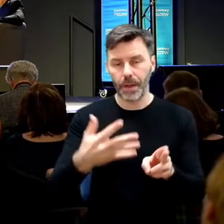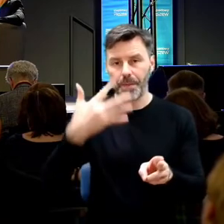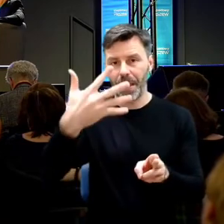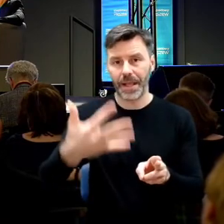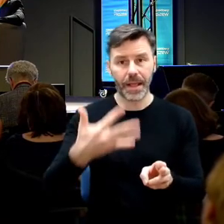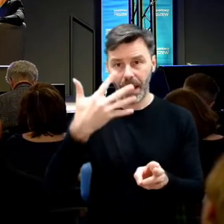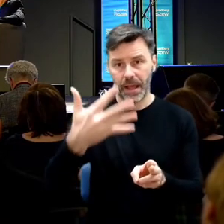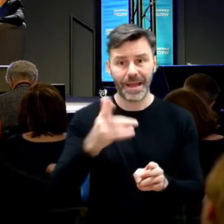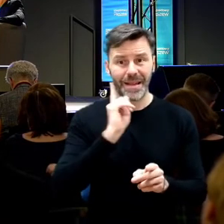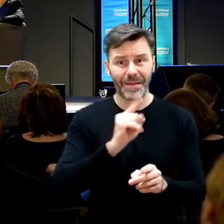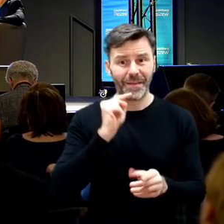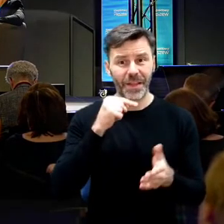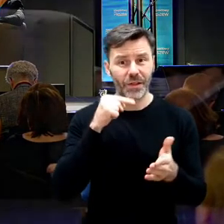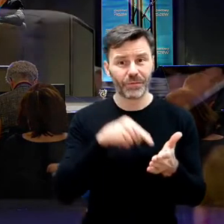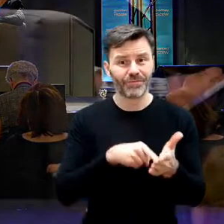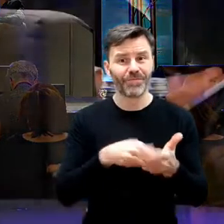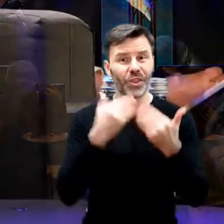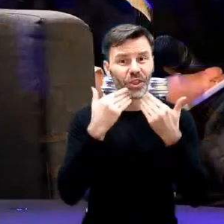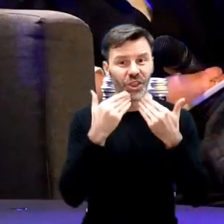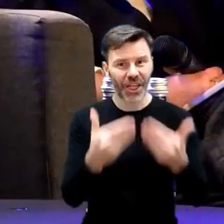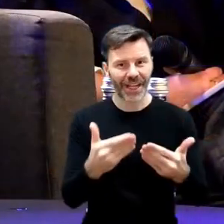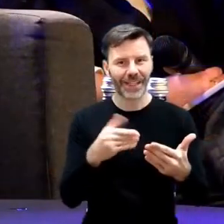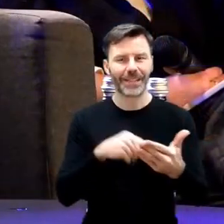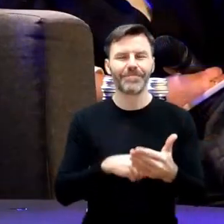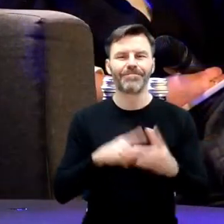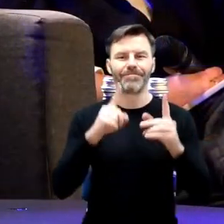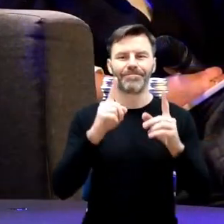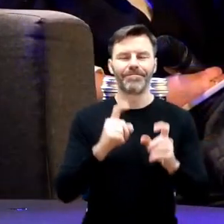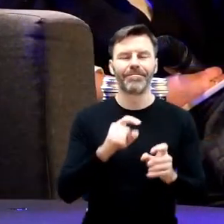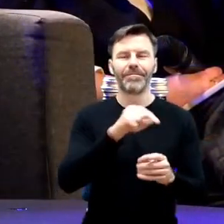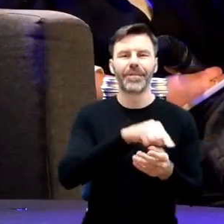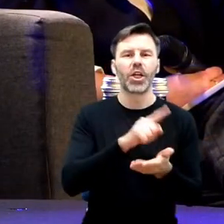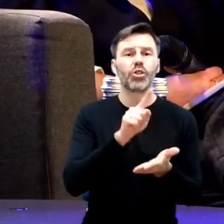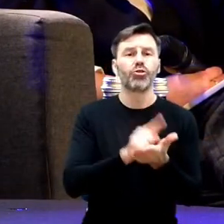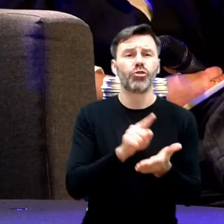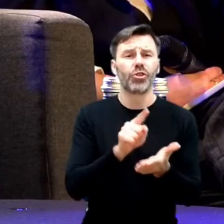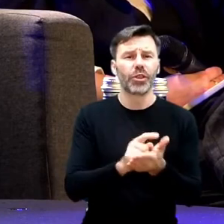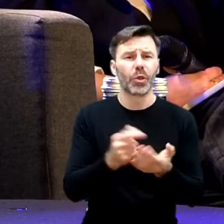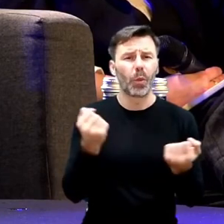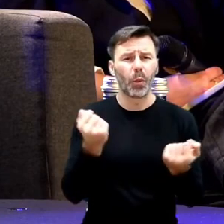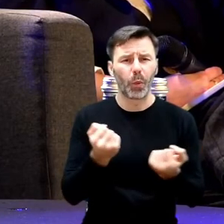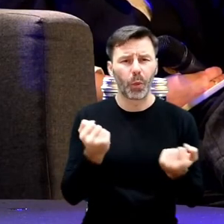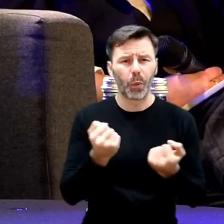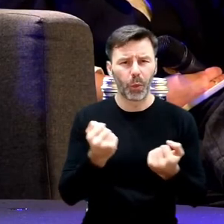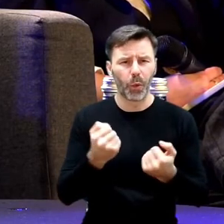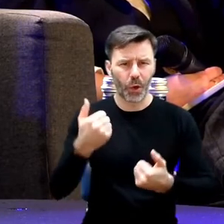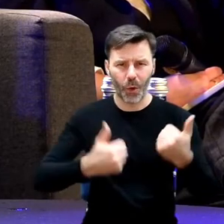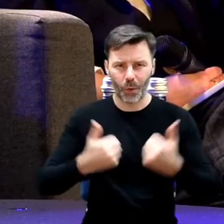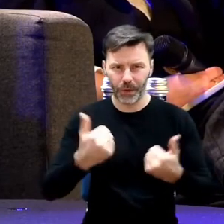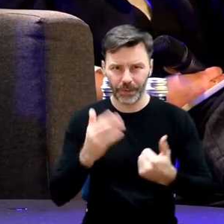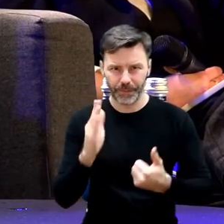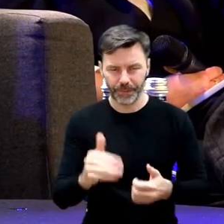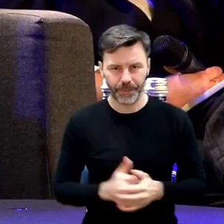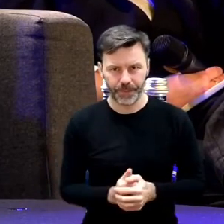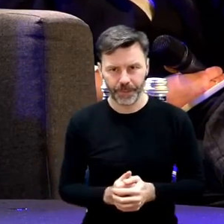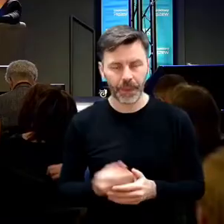sprawi, że ta stawka czynszu będzie bardzo, ale to bardzo konkurencyjna. W przypadku SIM-ów jeszcze istotna jest partycypacja